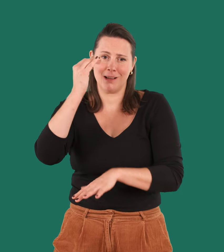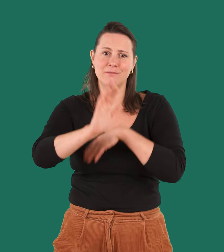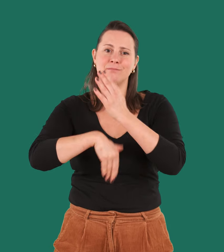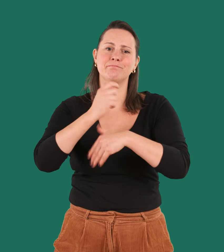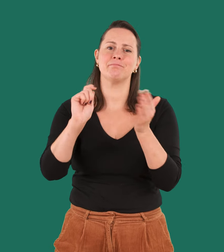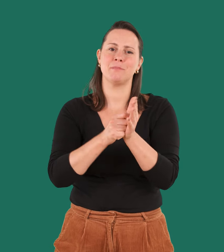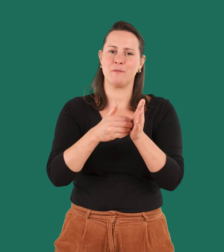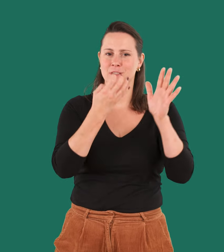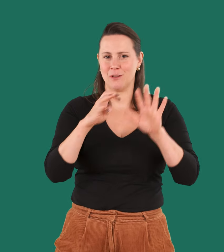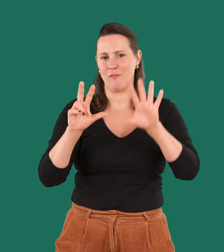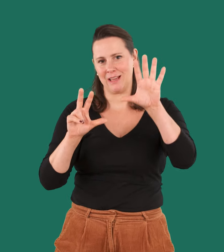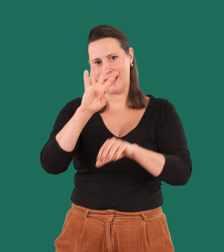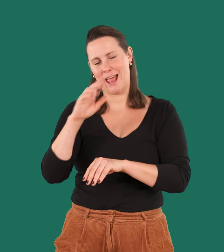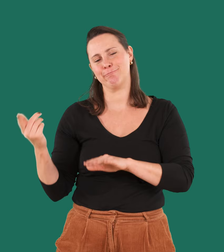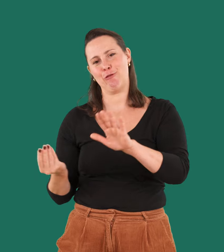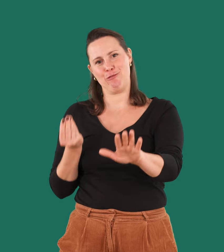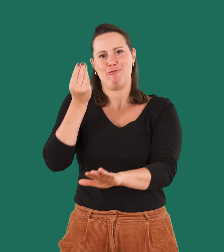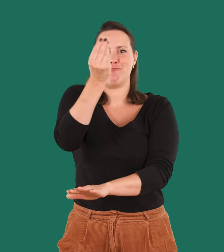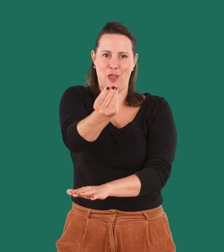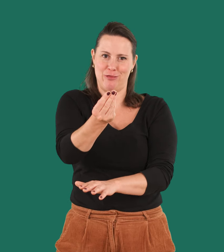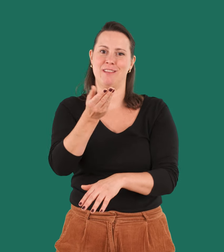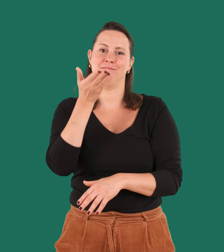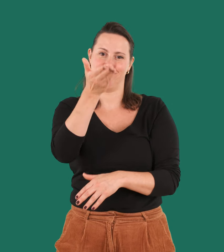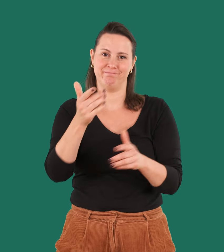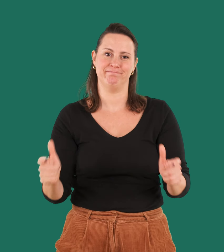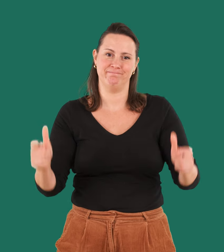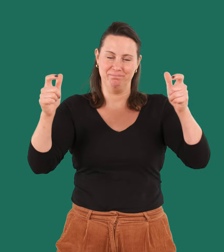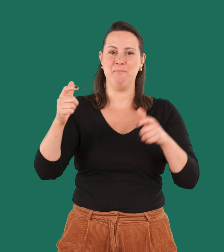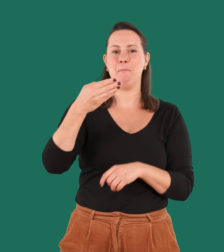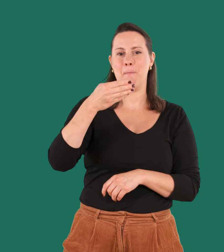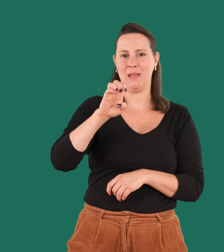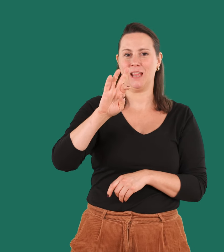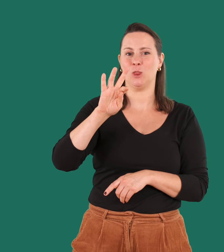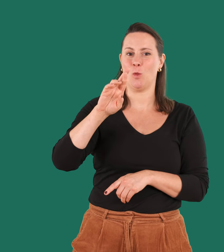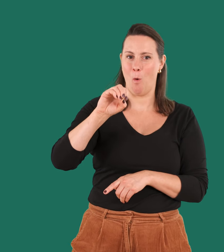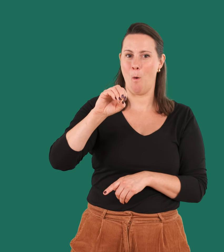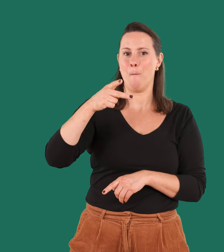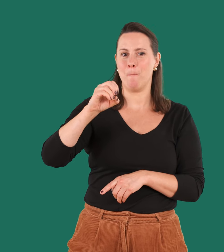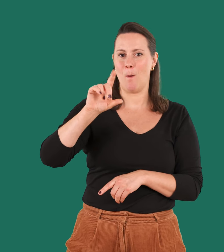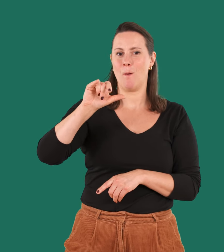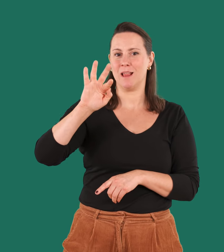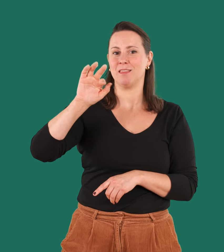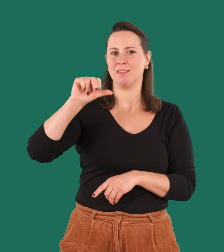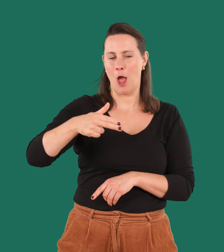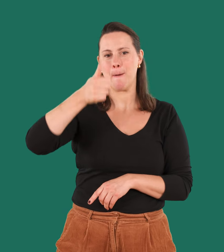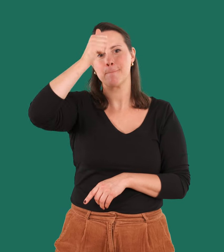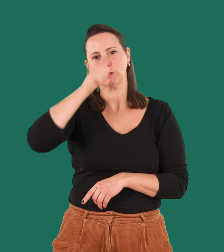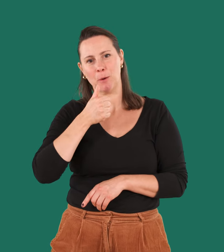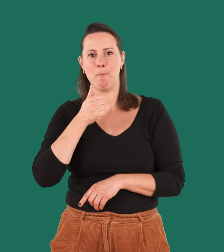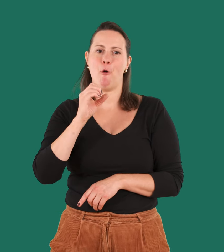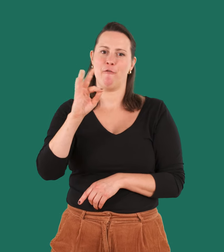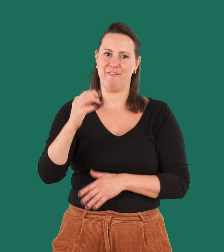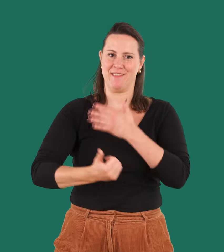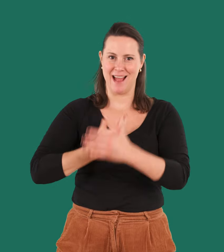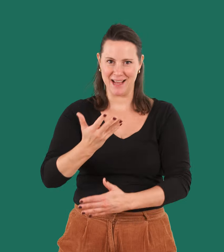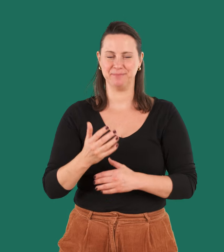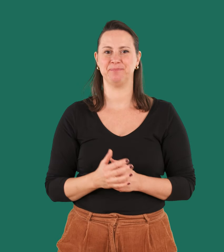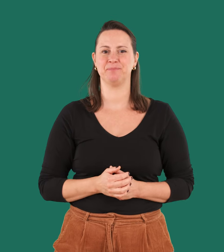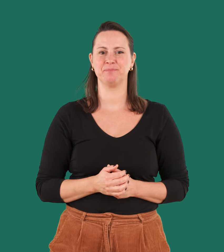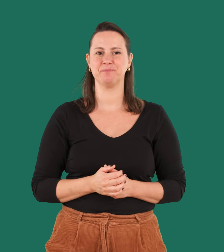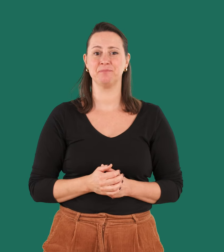Il s’en sépare en 1984 pour la donner au Metropolitan Museum of Art.